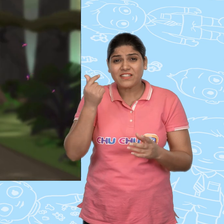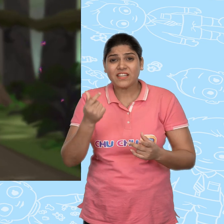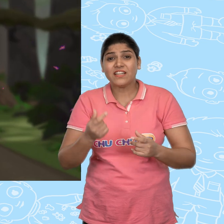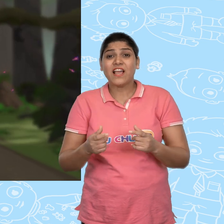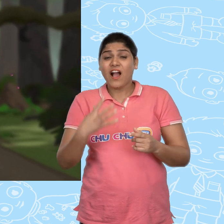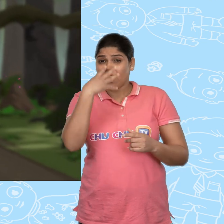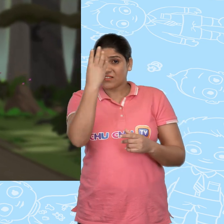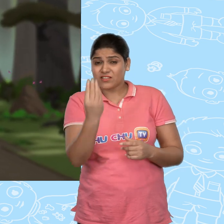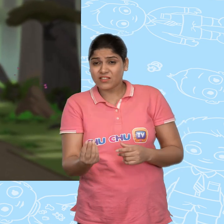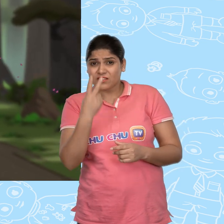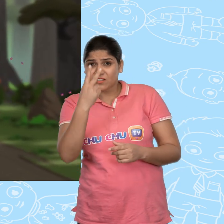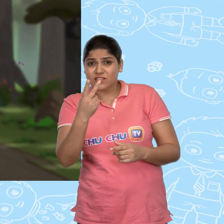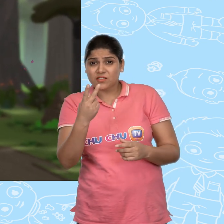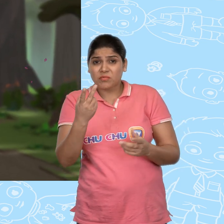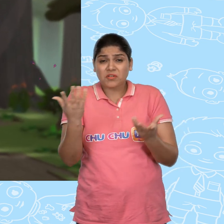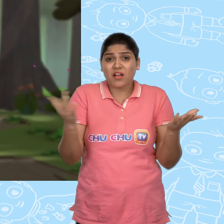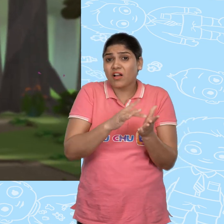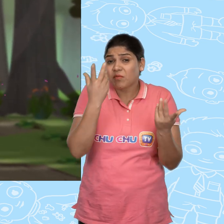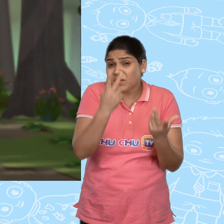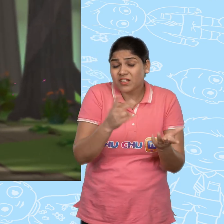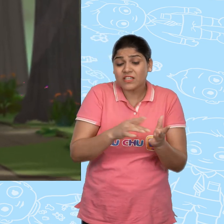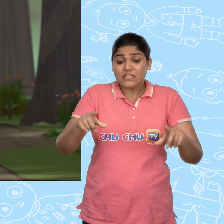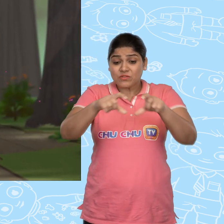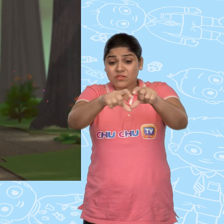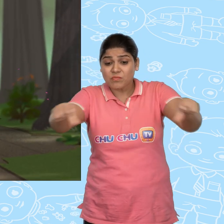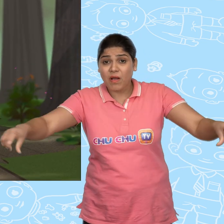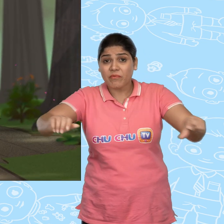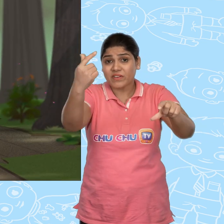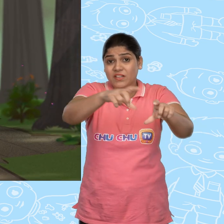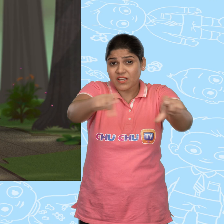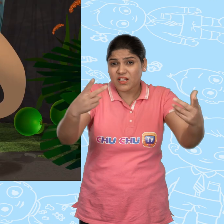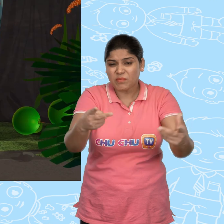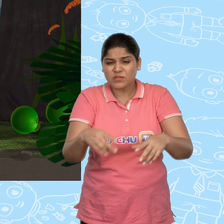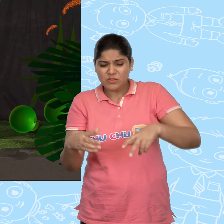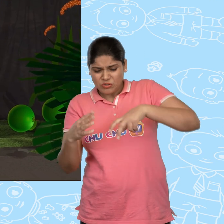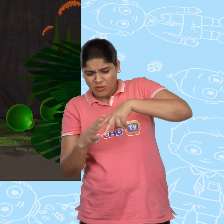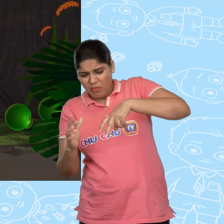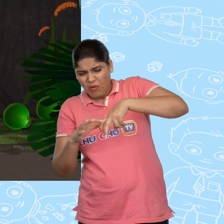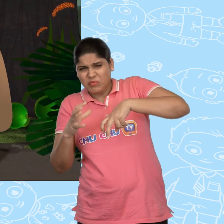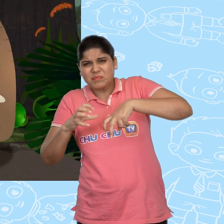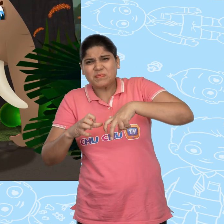जल्द ही हाथी की नज़र समाप्त रेखा पर पड़ी उसके पैरों मे दर्द हो रहा था।